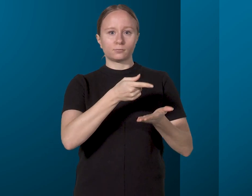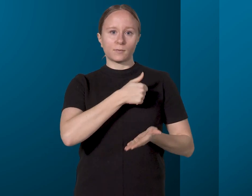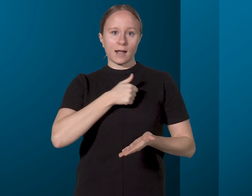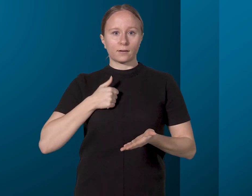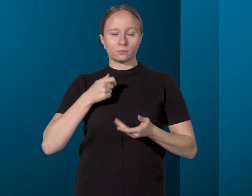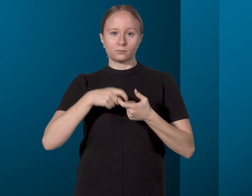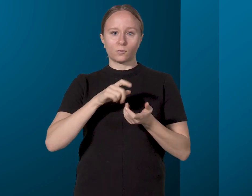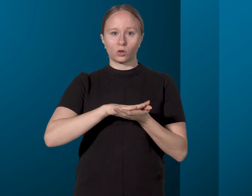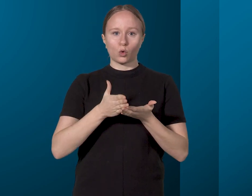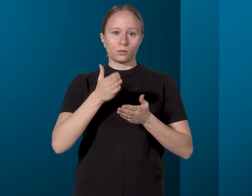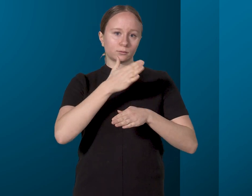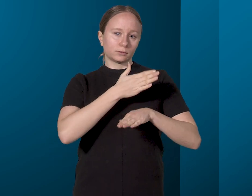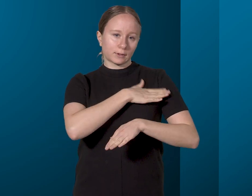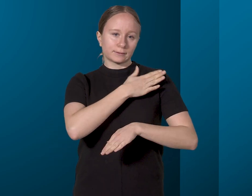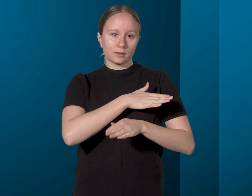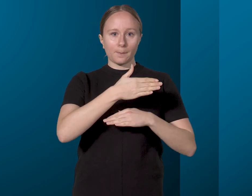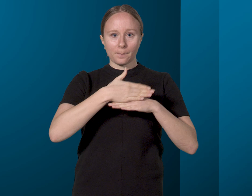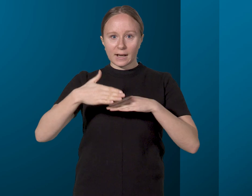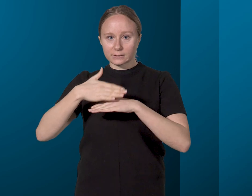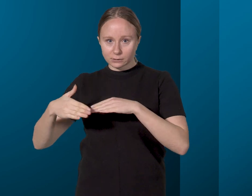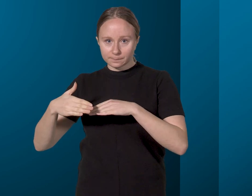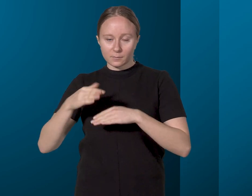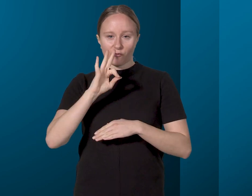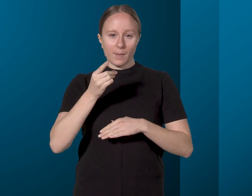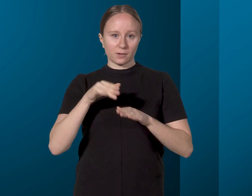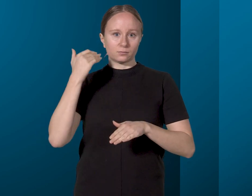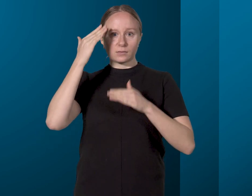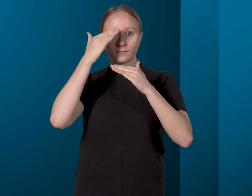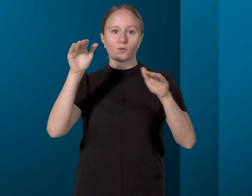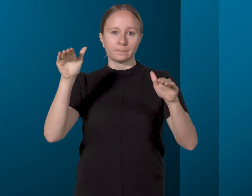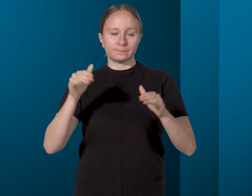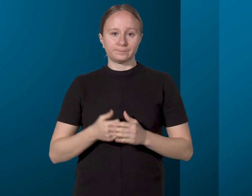till regeringen om de begränsningar i tolktjänsterna FPA har meddelat om.